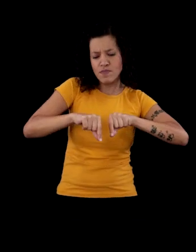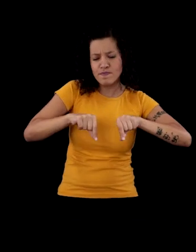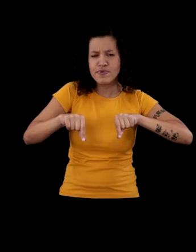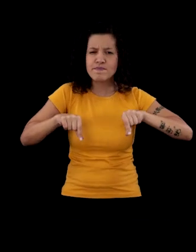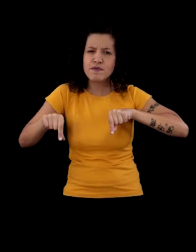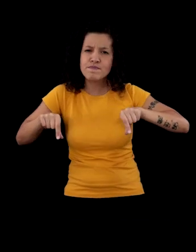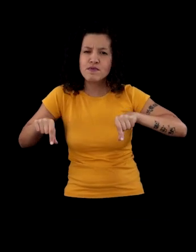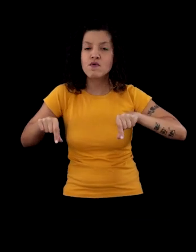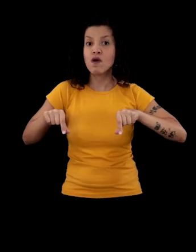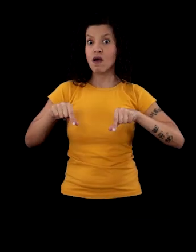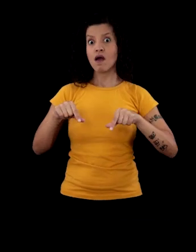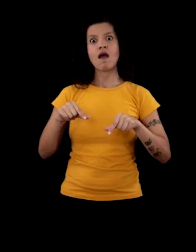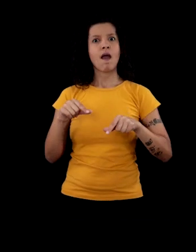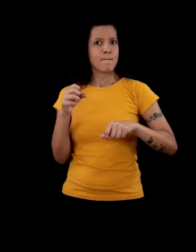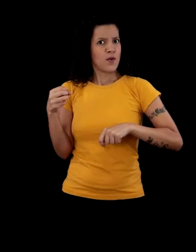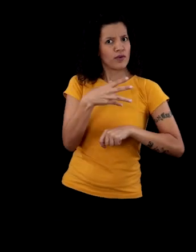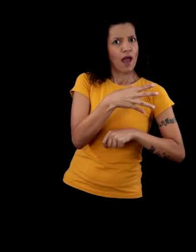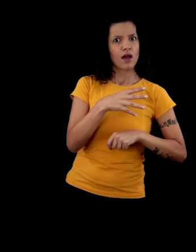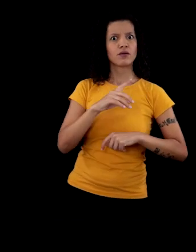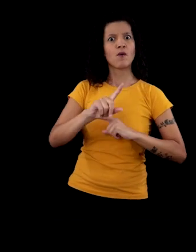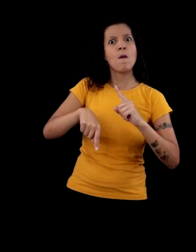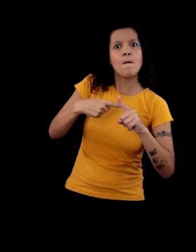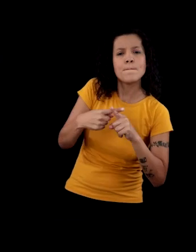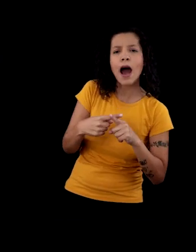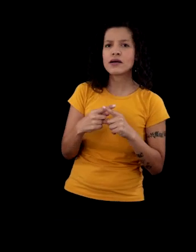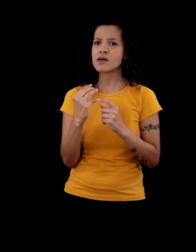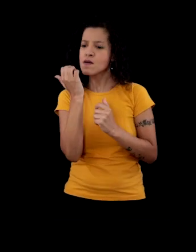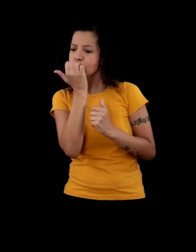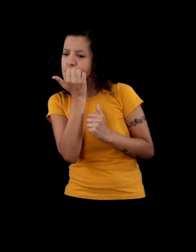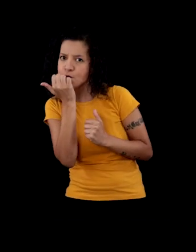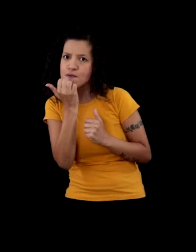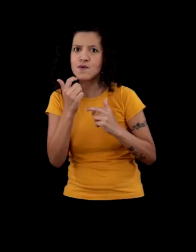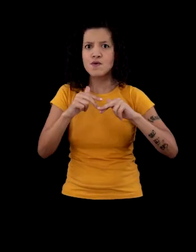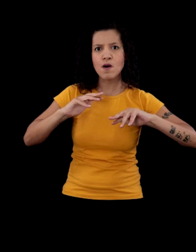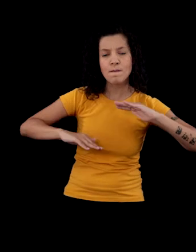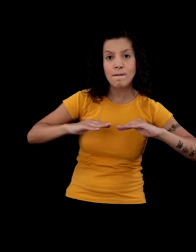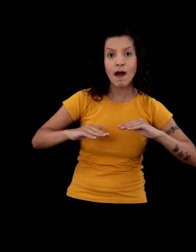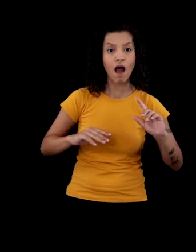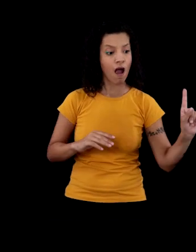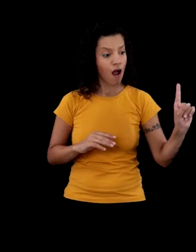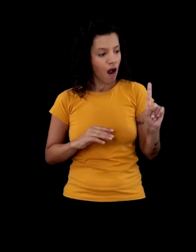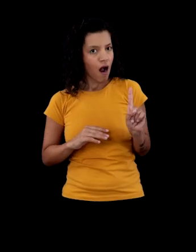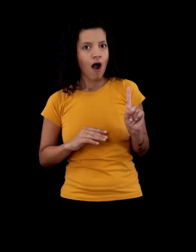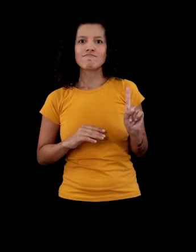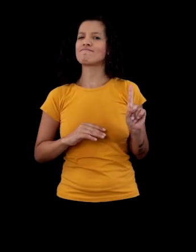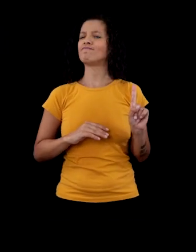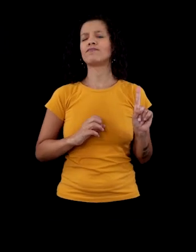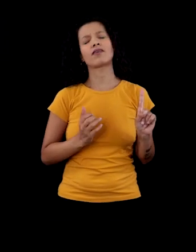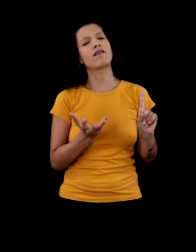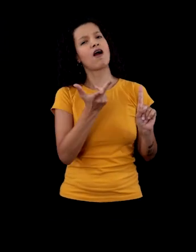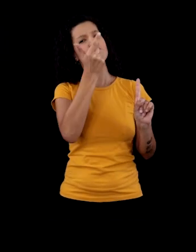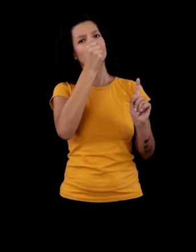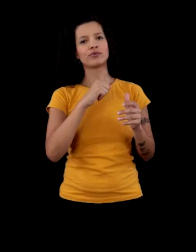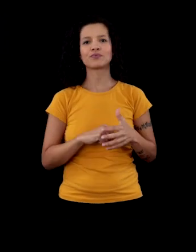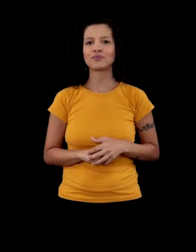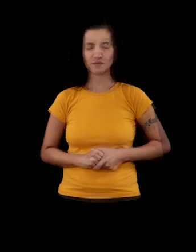casou muito bem aquela modernidade com o acústico e a Dona Onete deu todo o glamour.